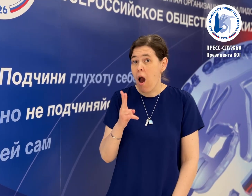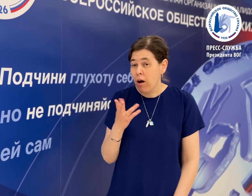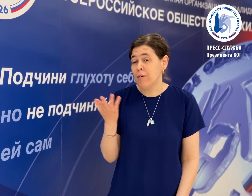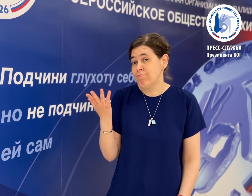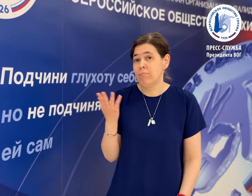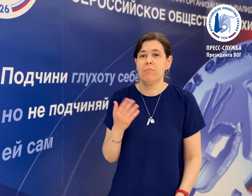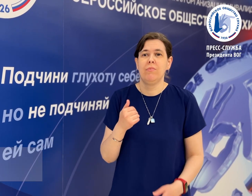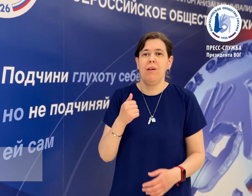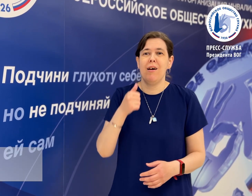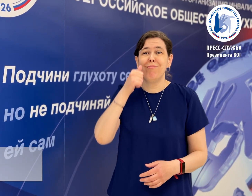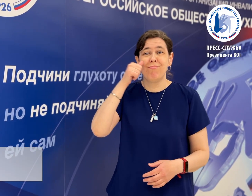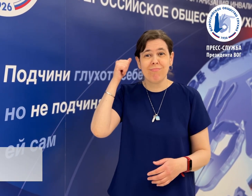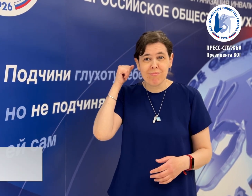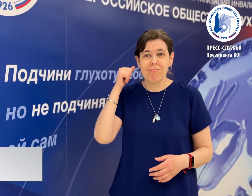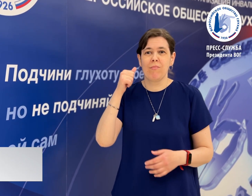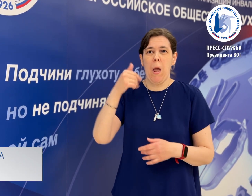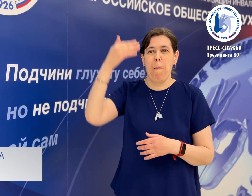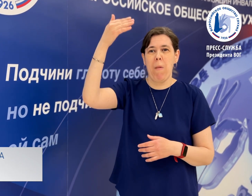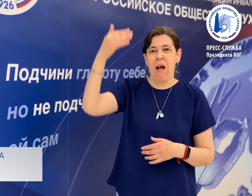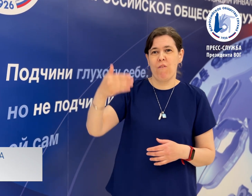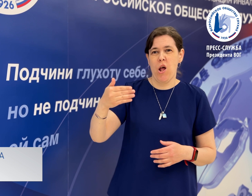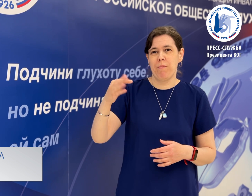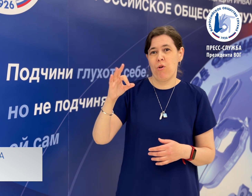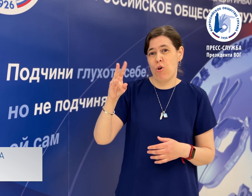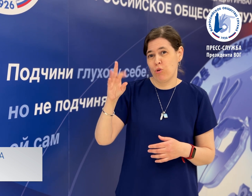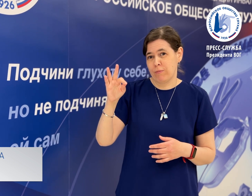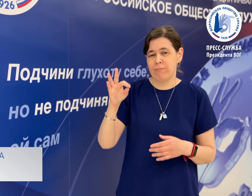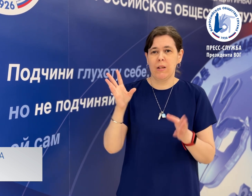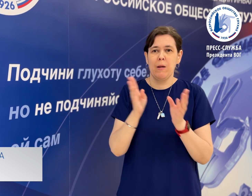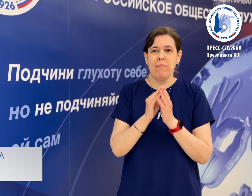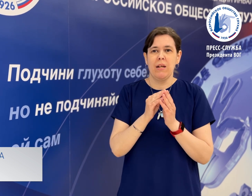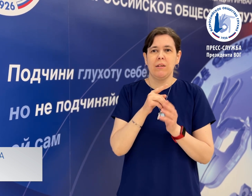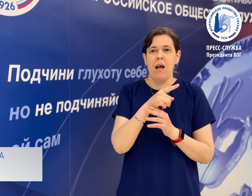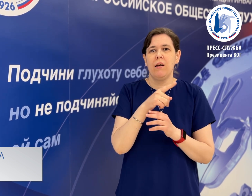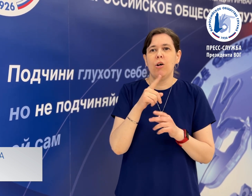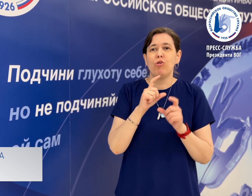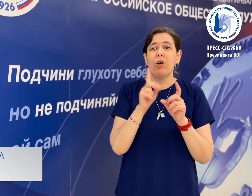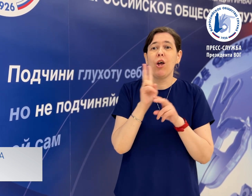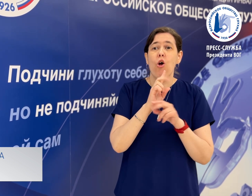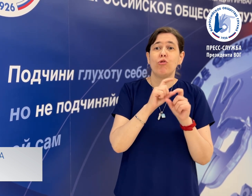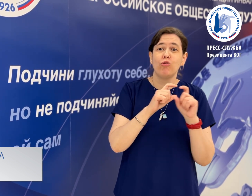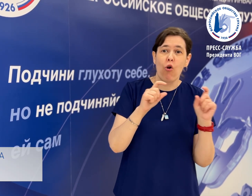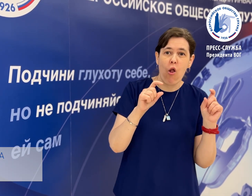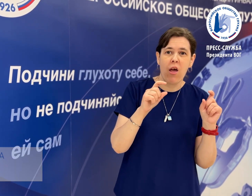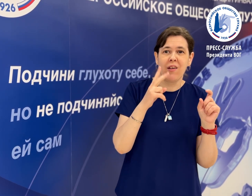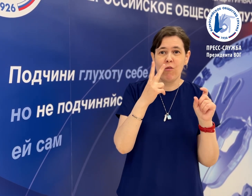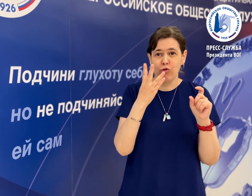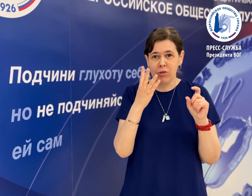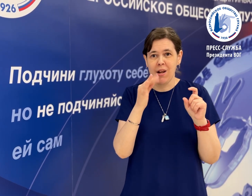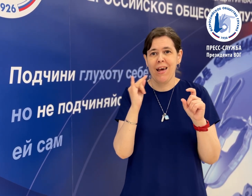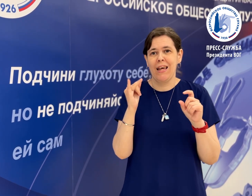В прошлом году платформа Оkko совместно с киношколой «Студия 24» и